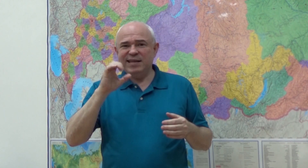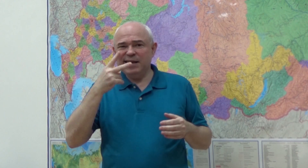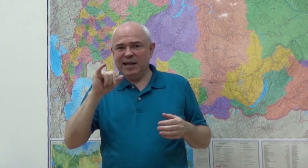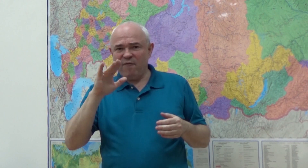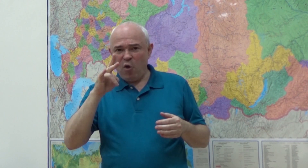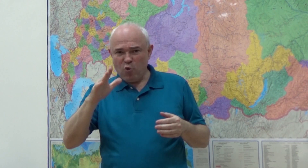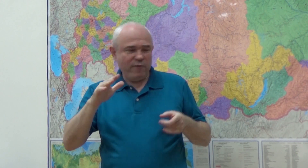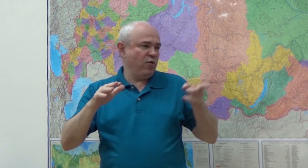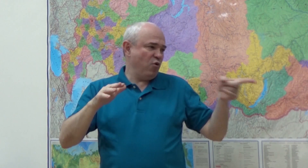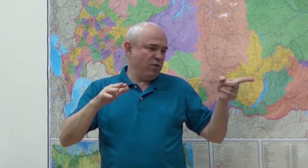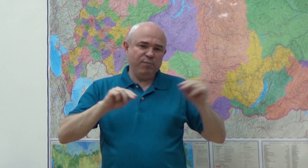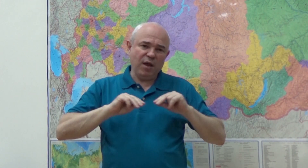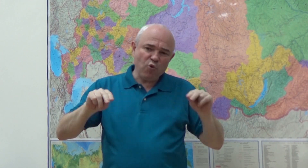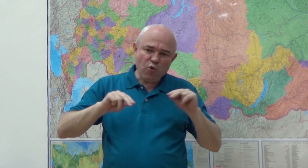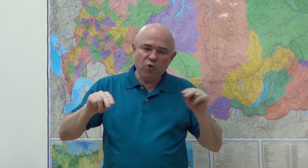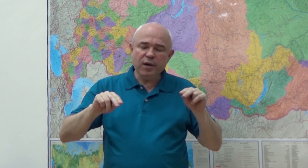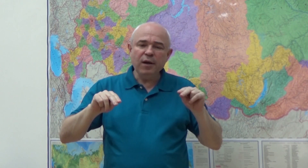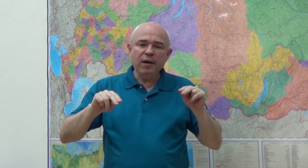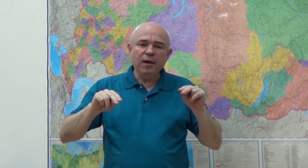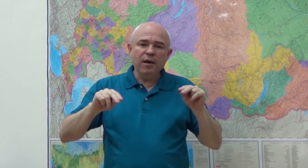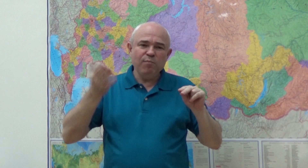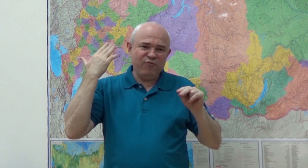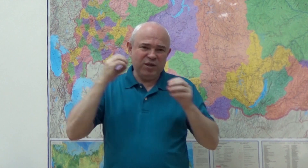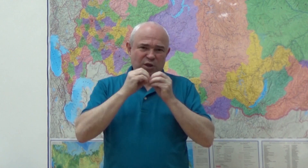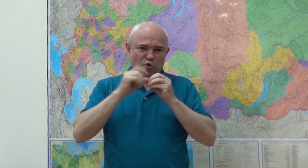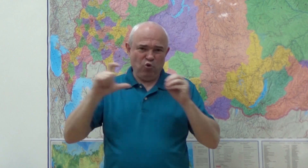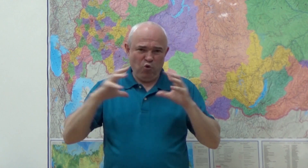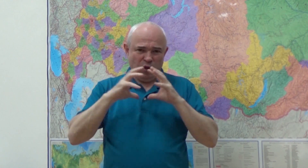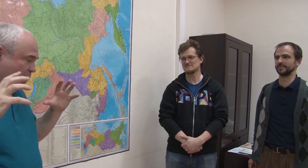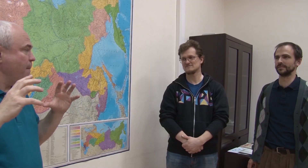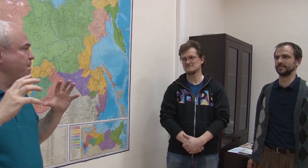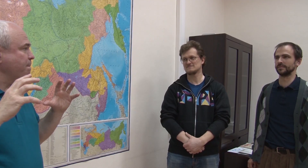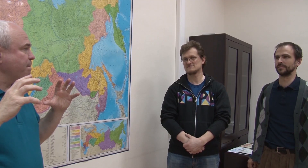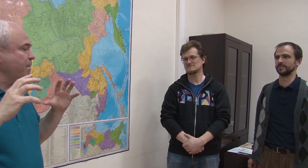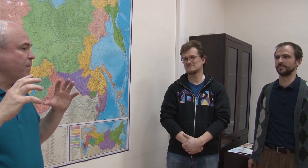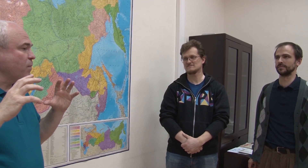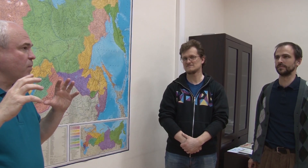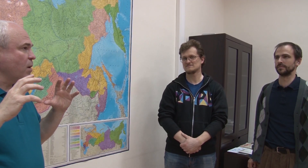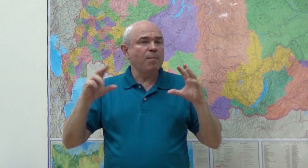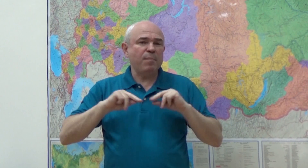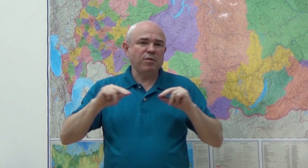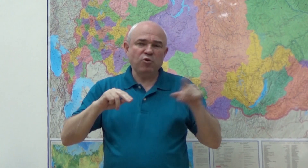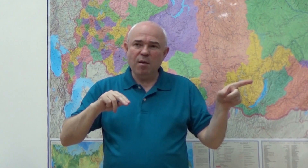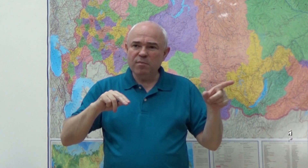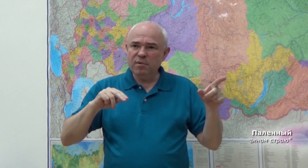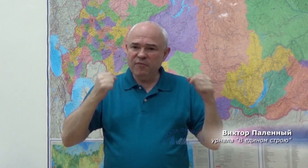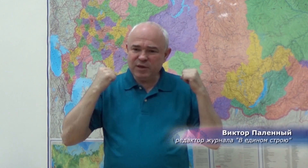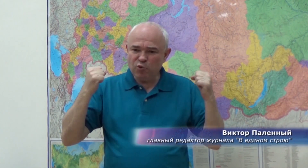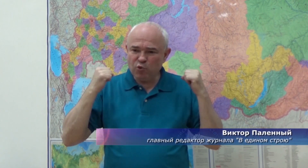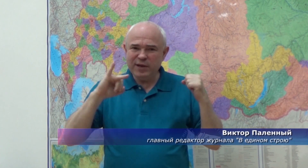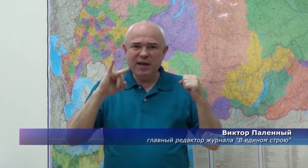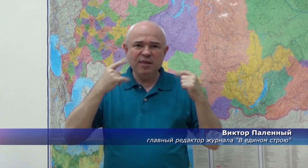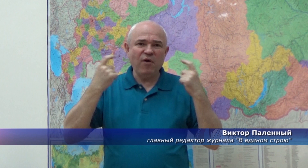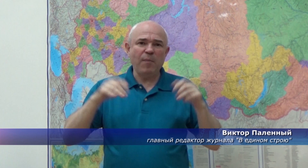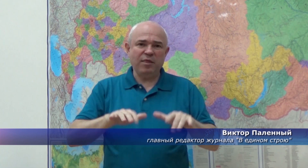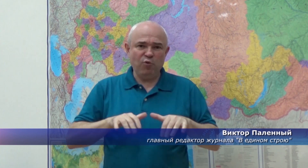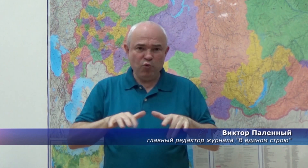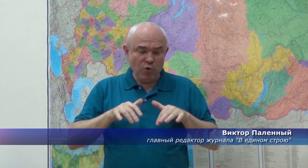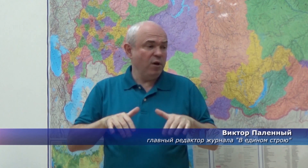Василий Иванов. Он педагог школы №10 (по старому названию), преподаёт там физкультуру и информатику.